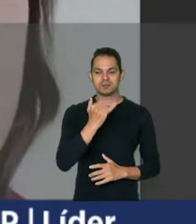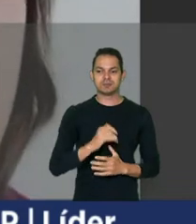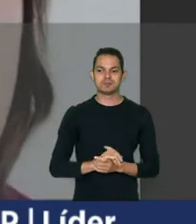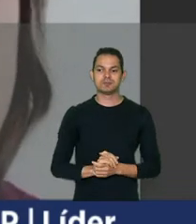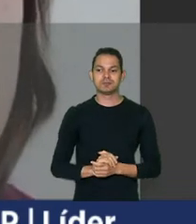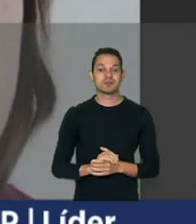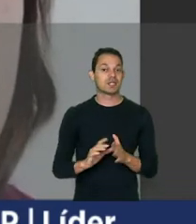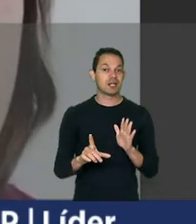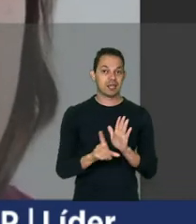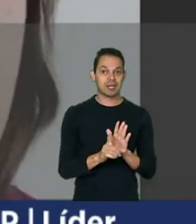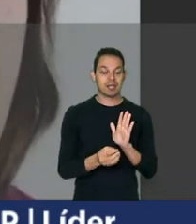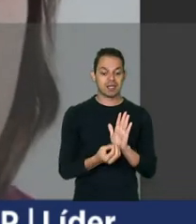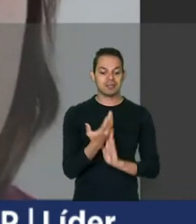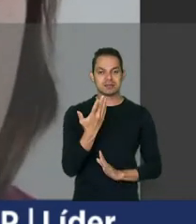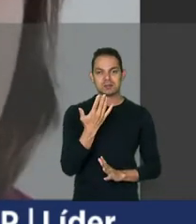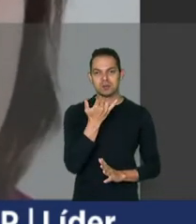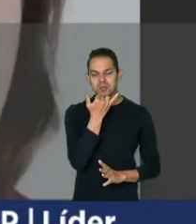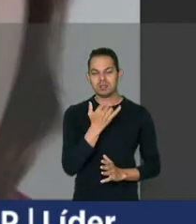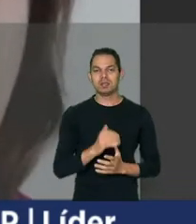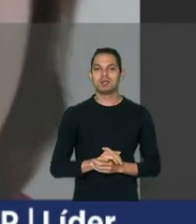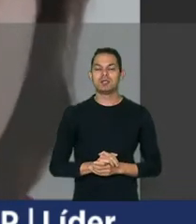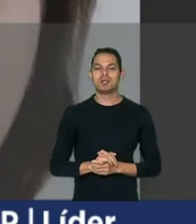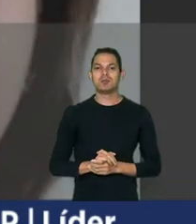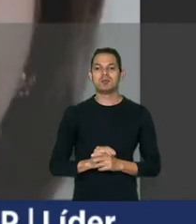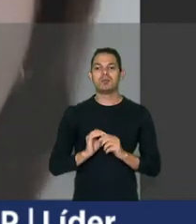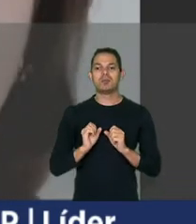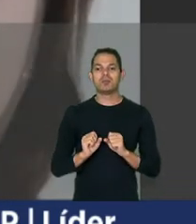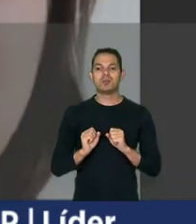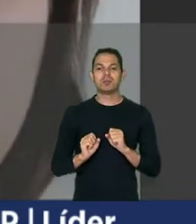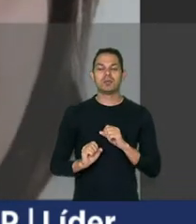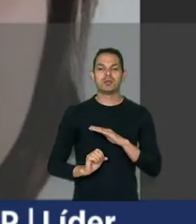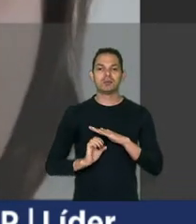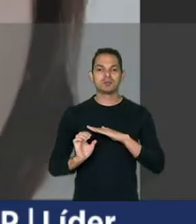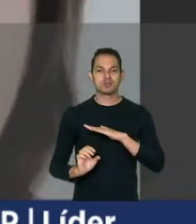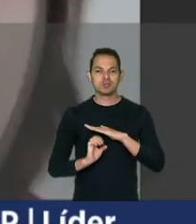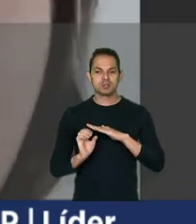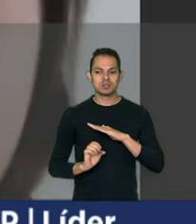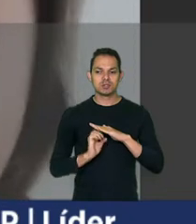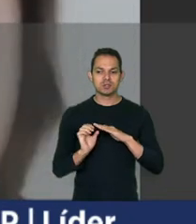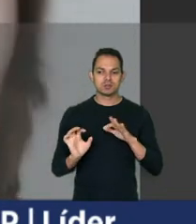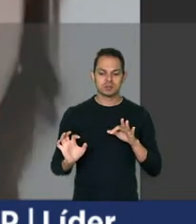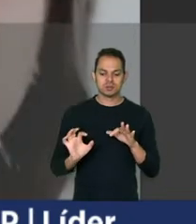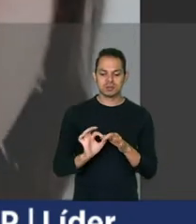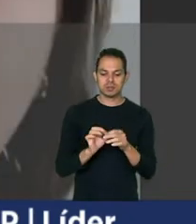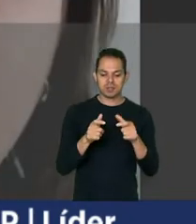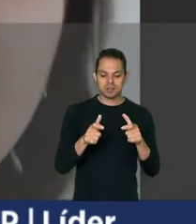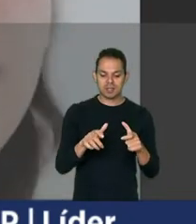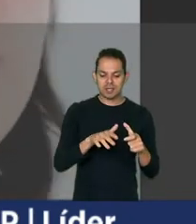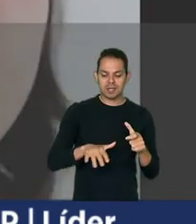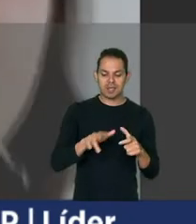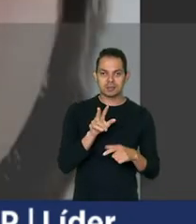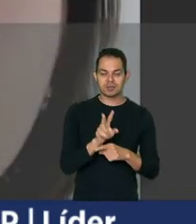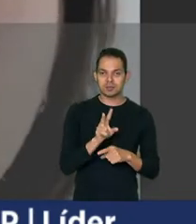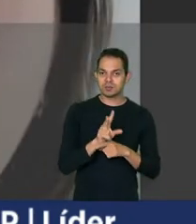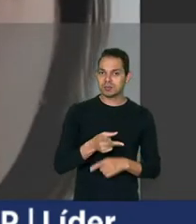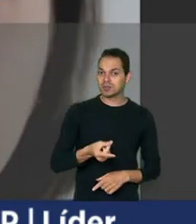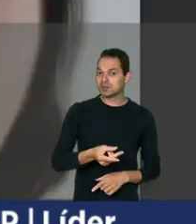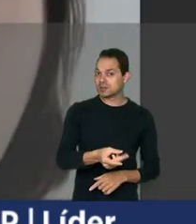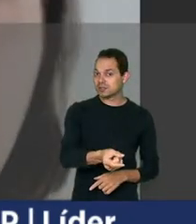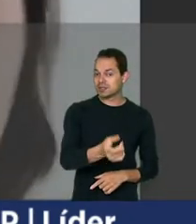JOGOS DE AZAR, DE REGULARIZAÇÃO, ALIÁS, SIGNIFICA QUE PODEM TER, INCLUSIVE EMPREENDIMENTOS CASADOS EM ÁREAS DE PROTEÇÃO PERMANENTE. DE